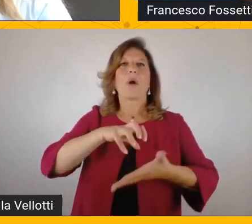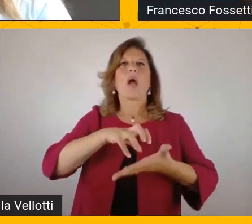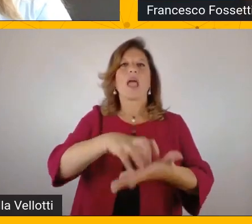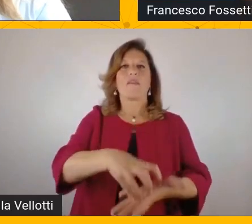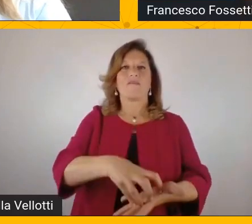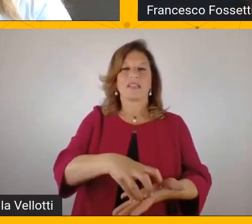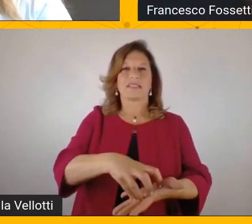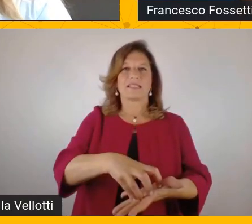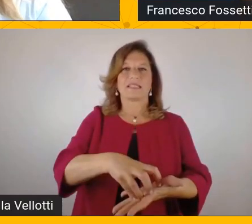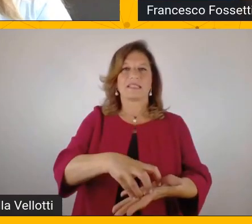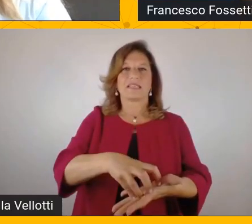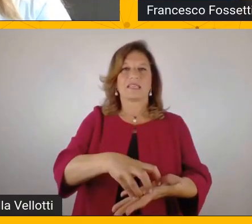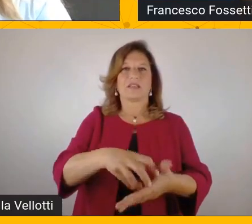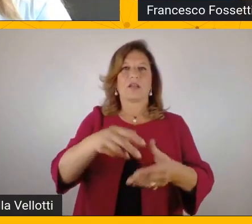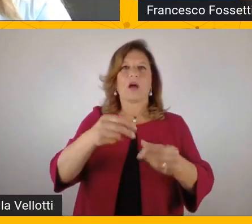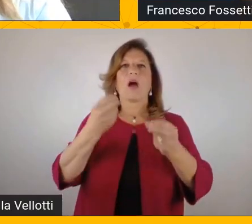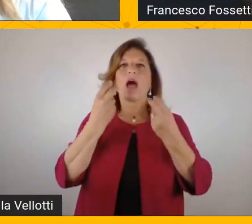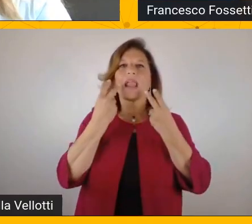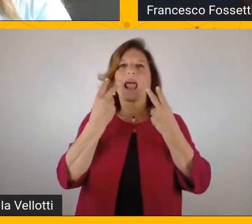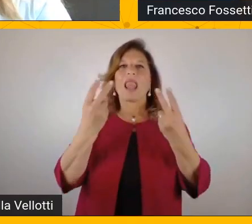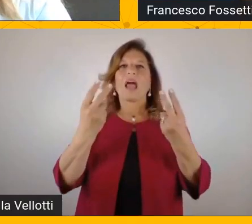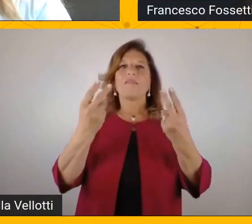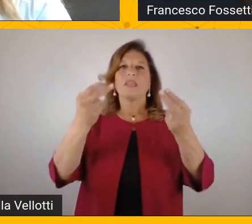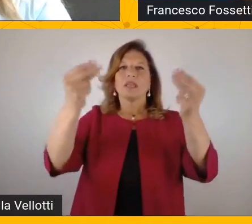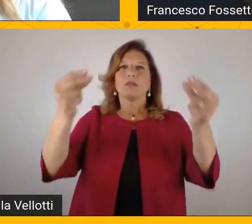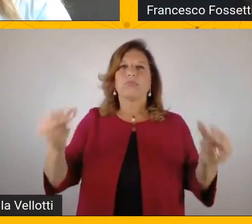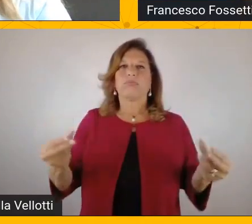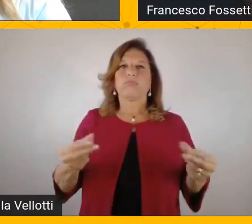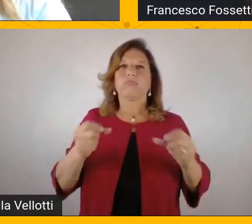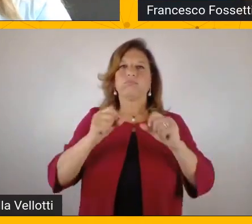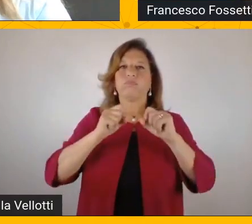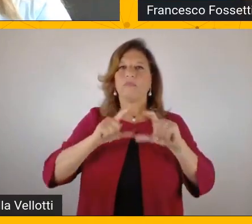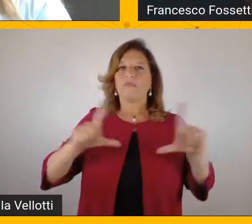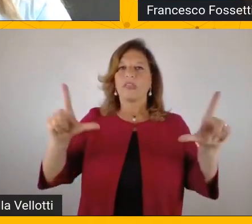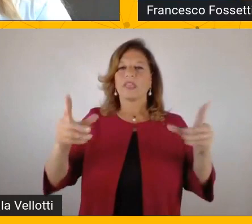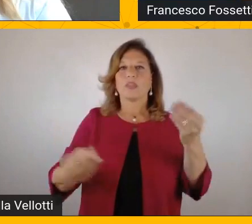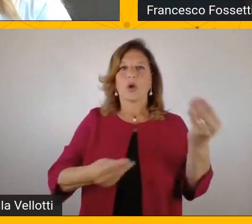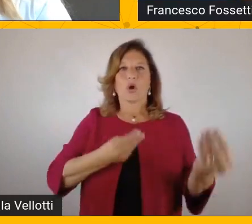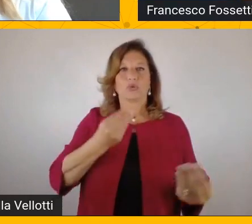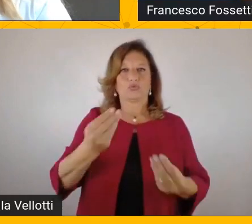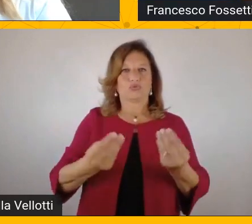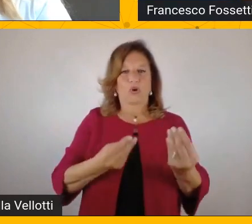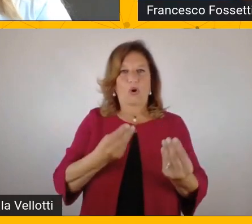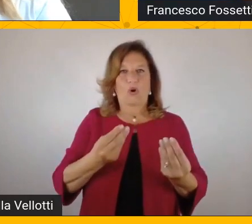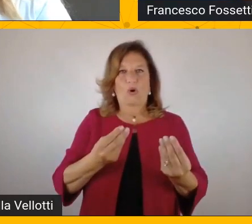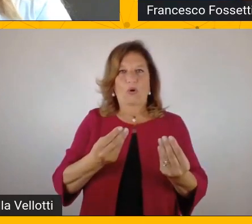investito nel videogioco cioè